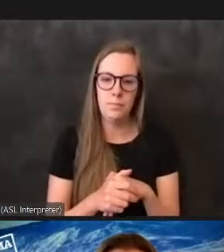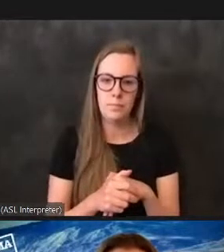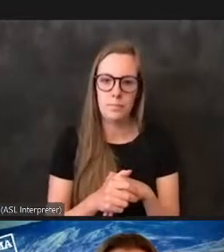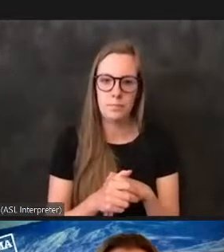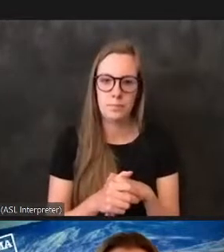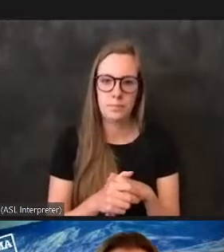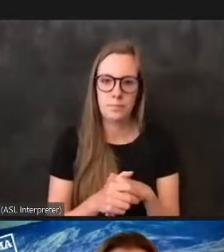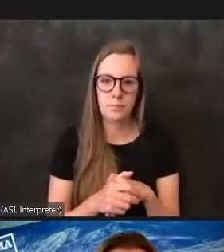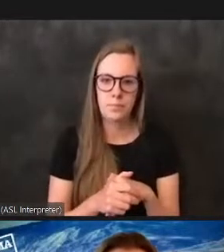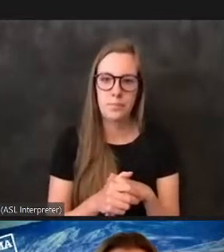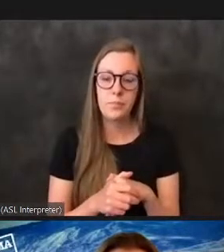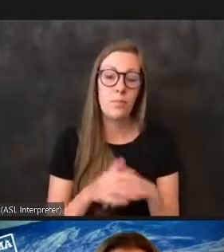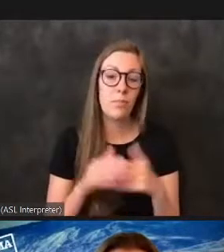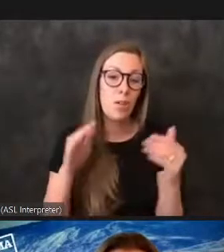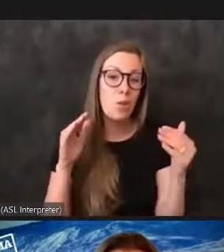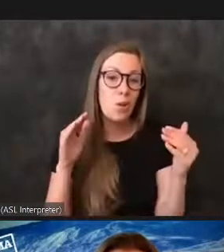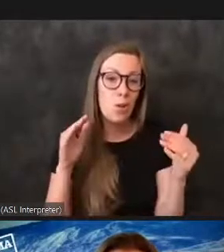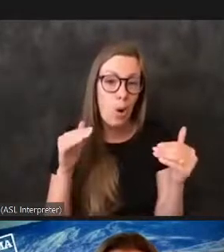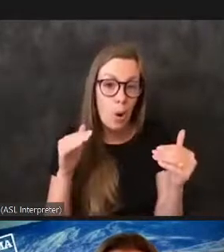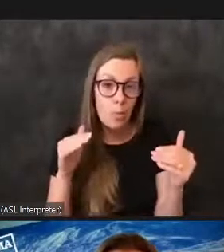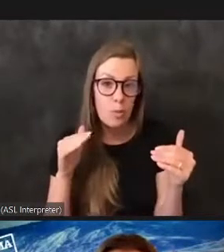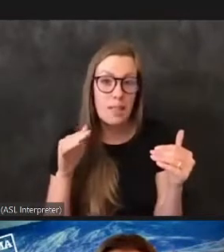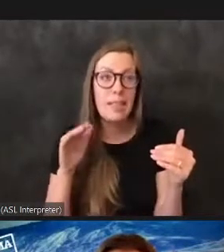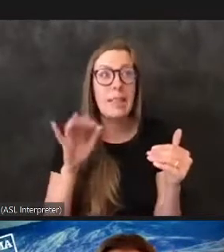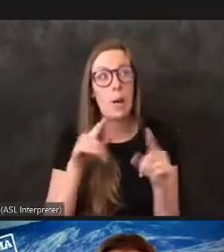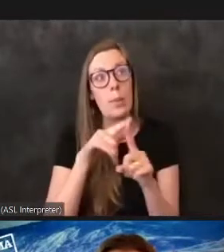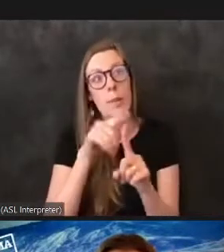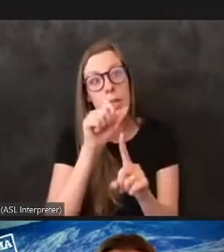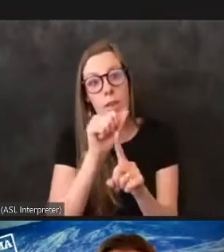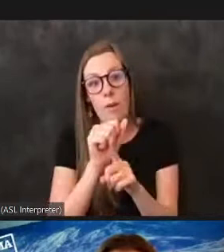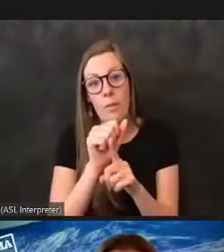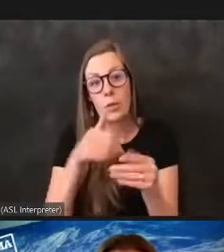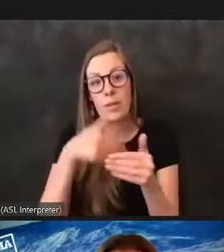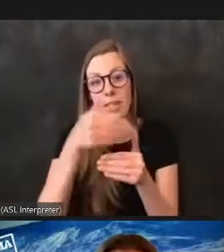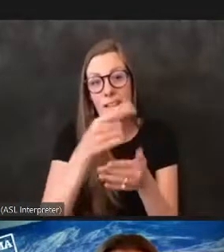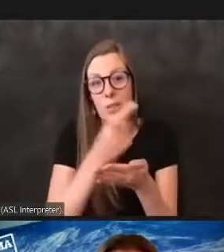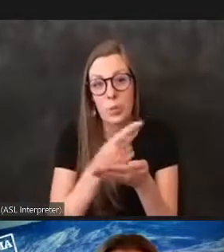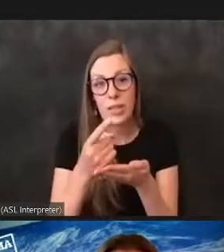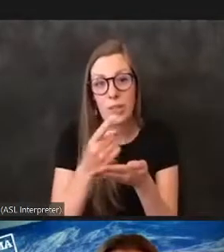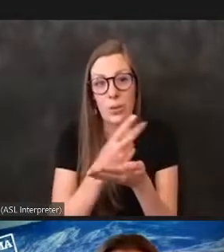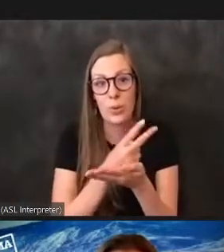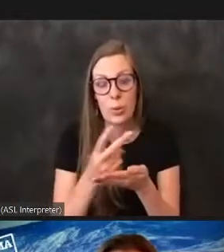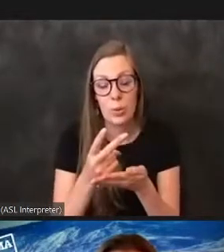A las comunidades más desfavorecidas, lo que debía lograr en las próximas dos semanas.